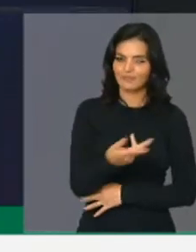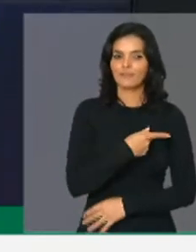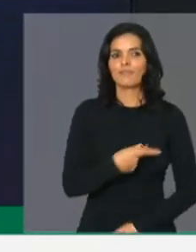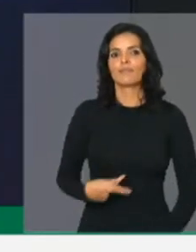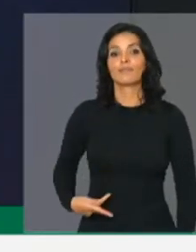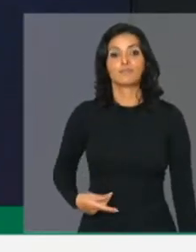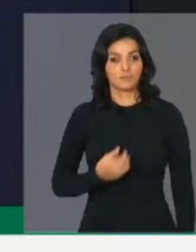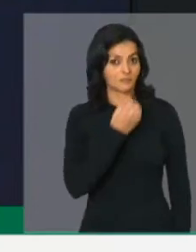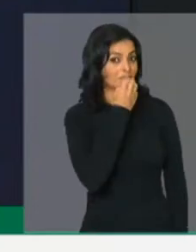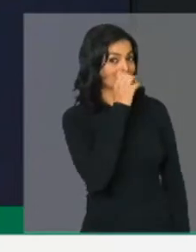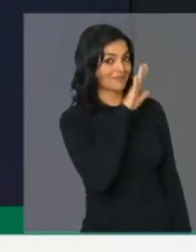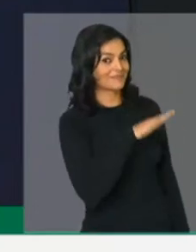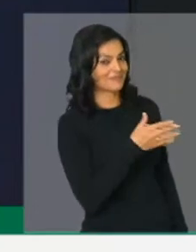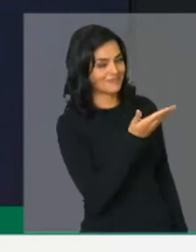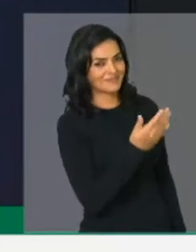AGORA PELO QUE A GENTE TÁ VENDO O RELATOR PARECE